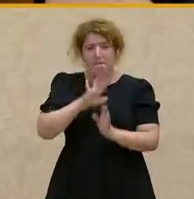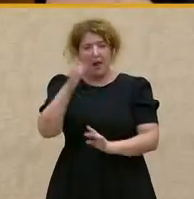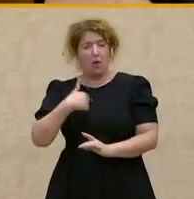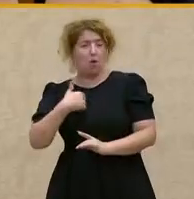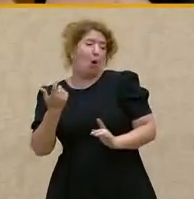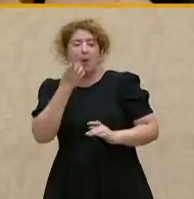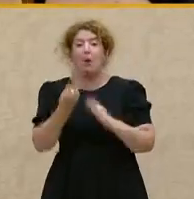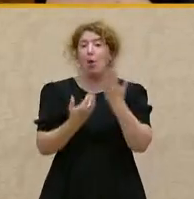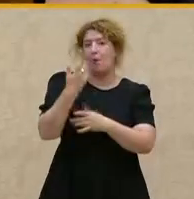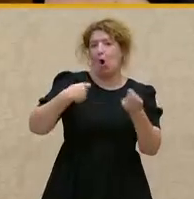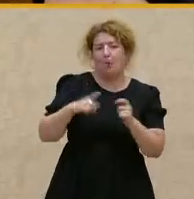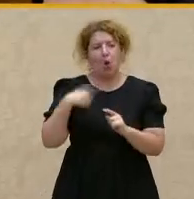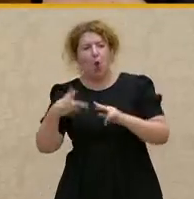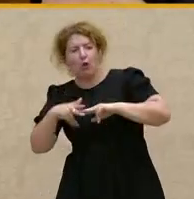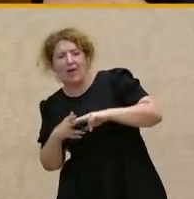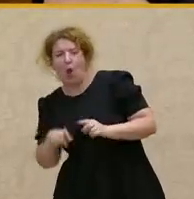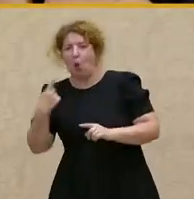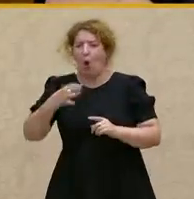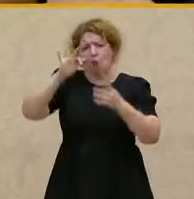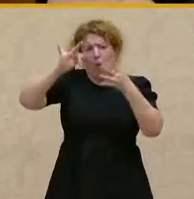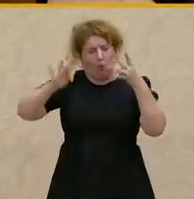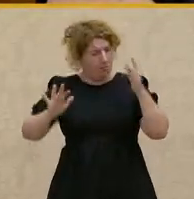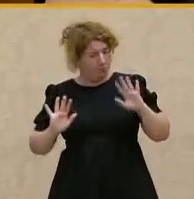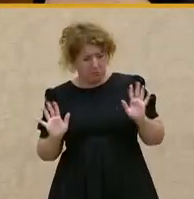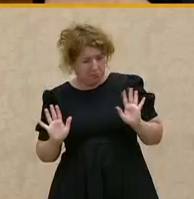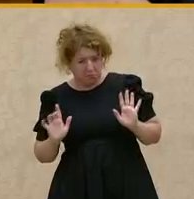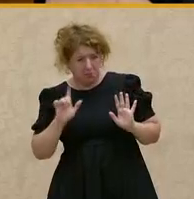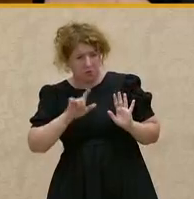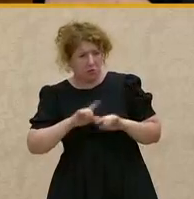la mañana ir a comprar, un taller, y las personas sordociegas a veces levantan la mano y dicen: oye,